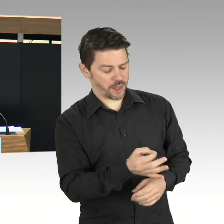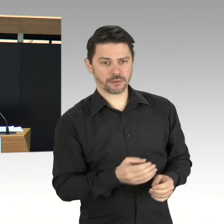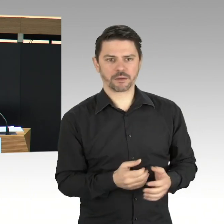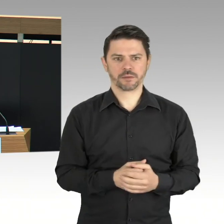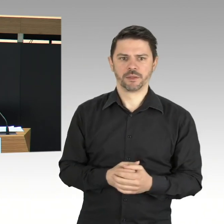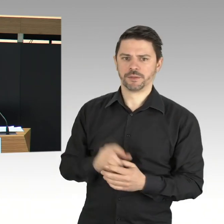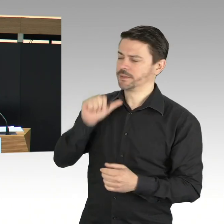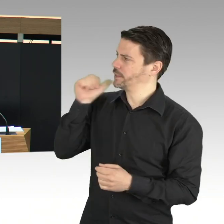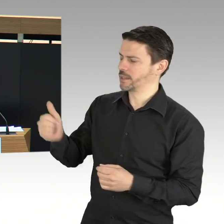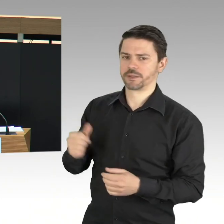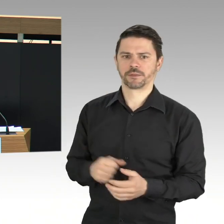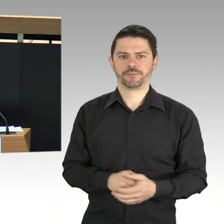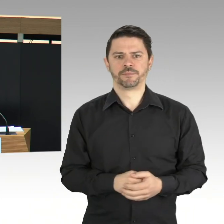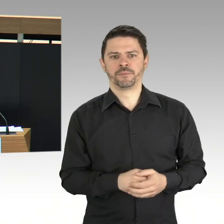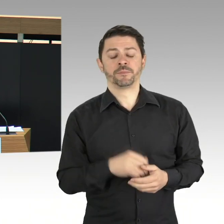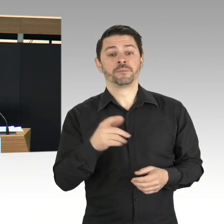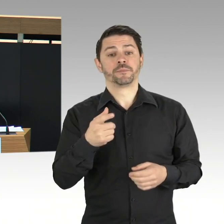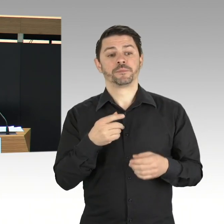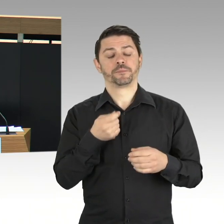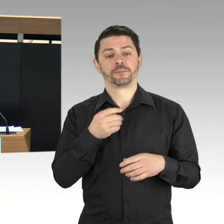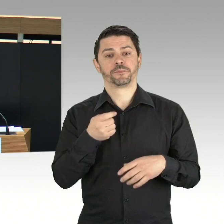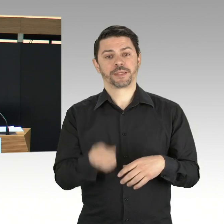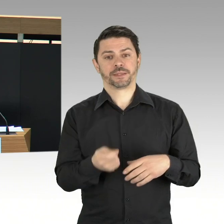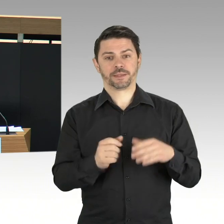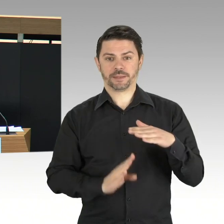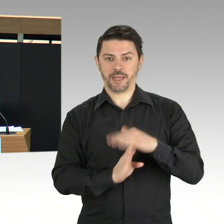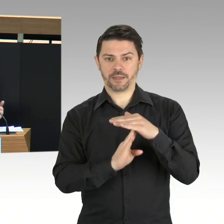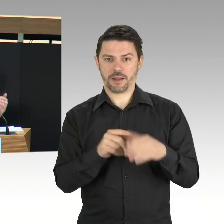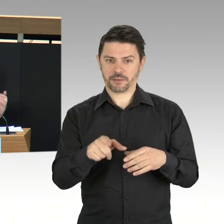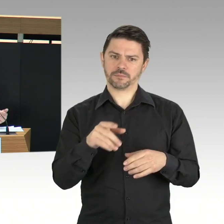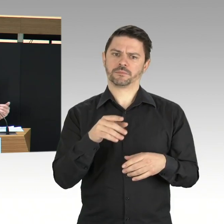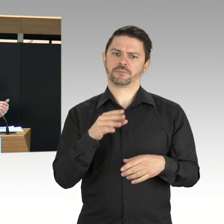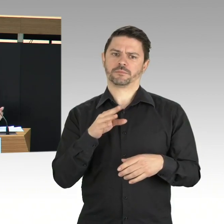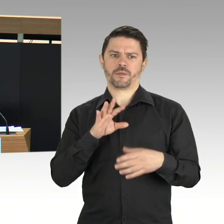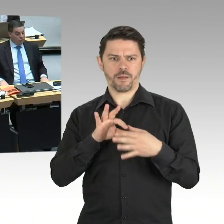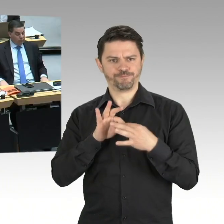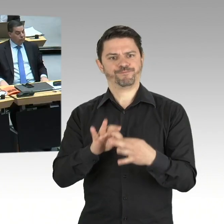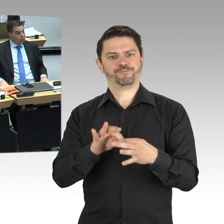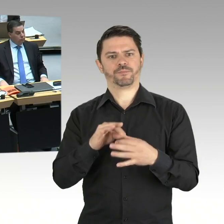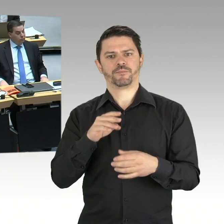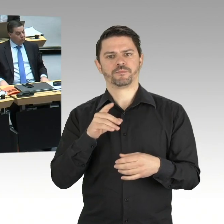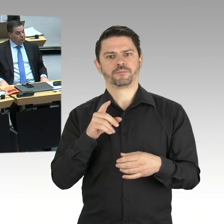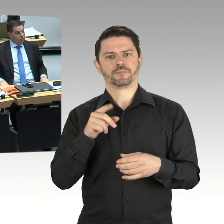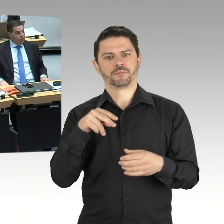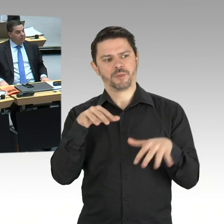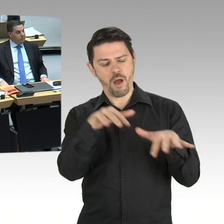Nein, nur bei den Genossenschaften lasse ich dieses Argument gelten. Die Wirtschaften nämlich nicht Rendite-orientiert. Die brauchen Rücklagen, da gebe ich Ihnen recht.